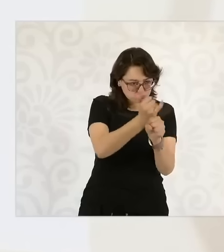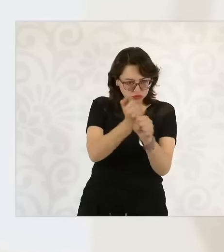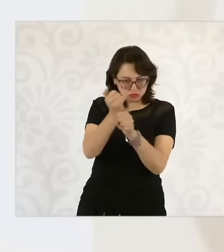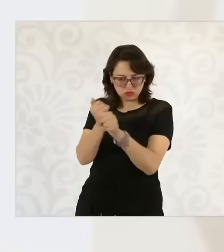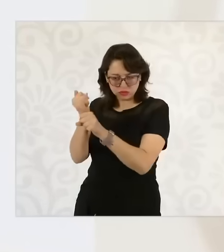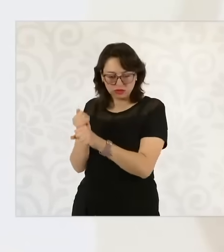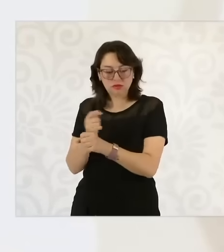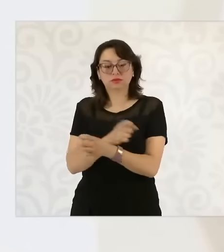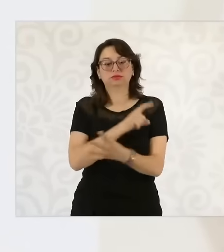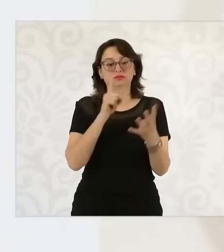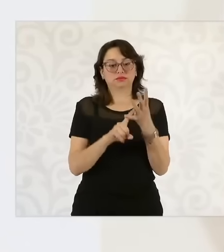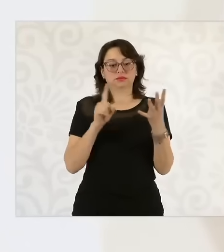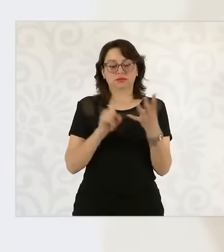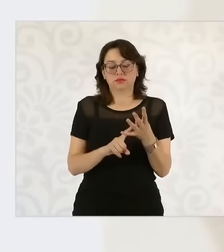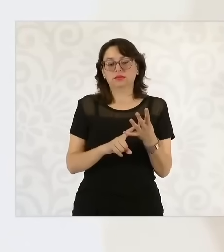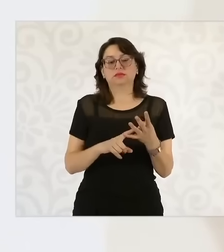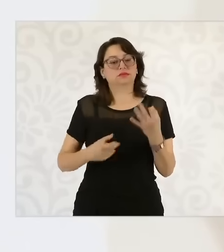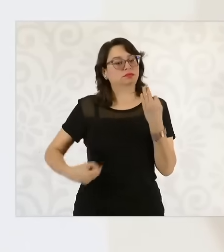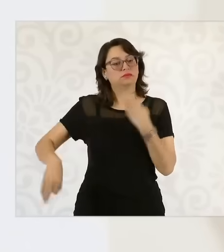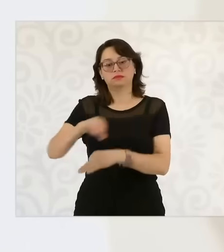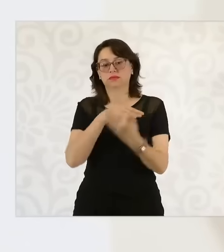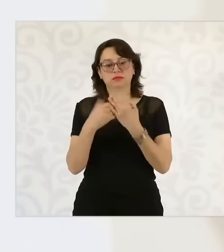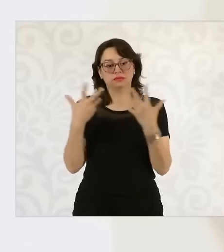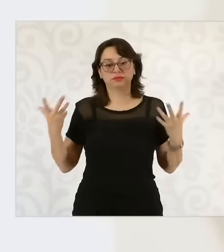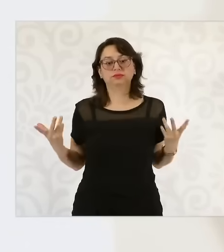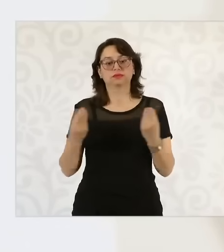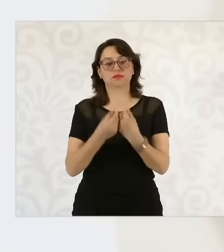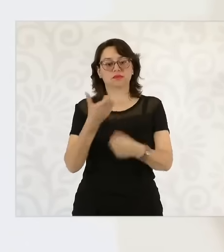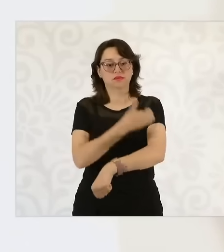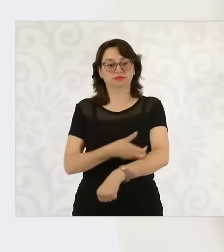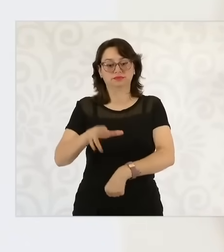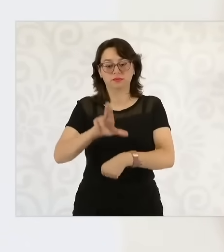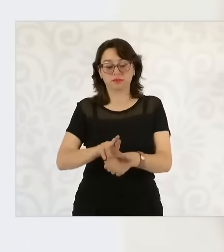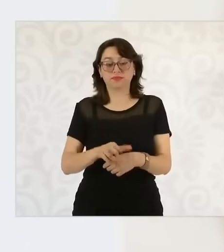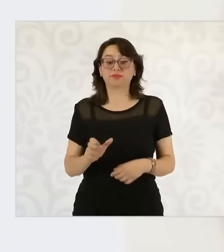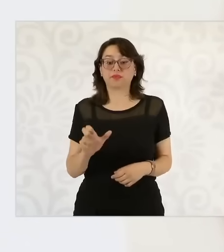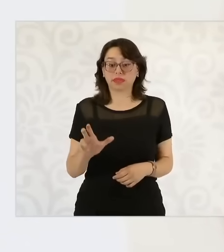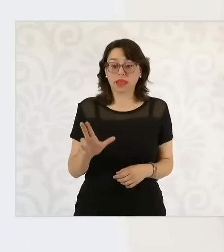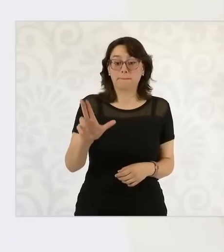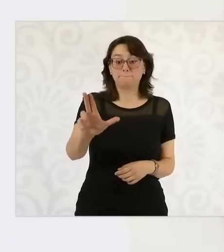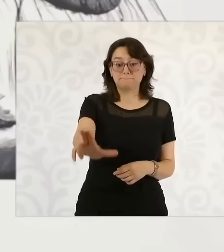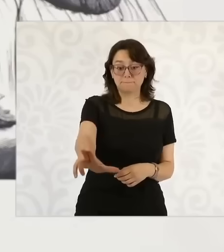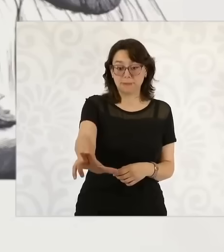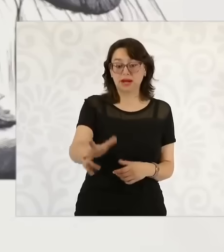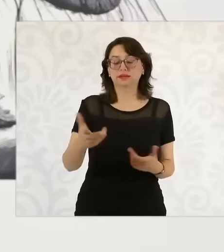la coordinación nos van a dar los resultados el próximo martes de la disminución de homicidios